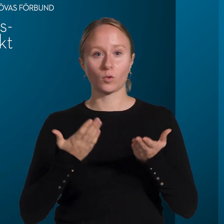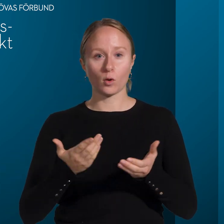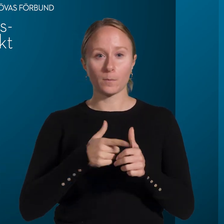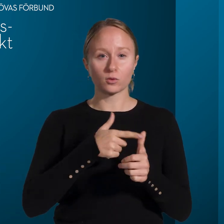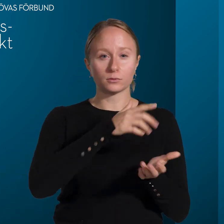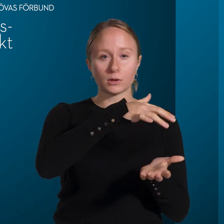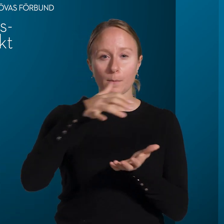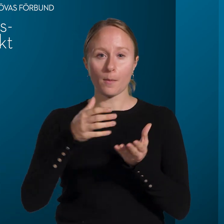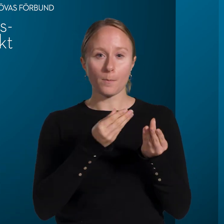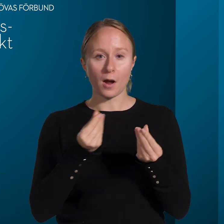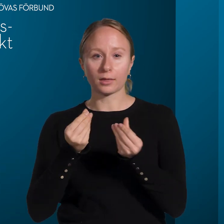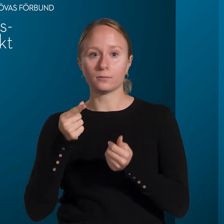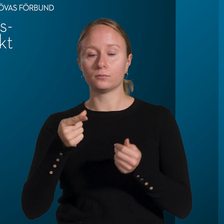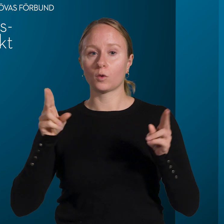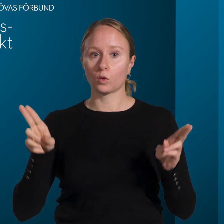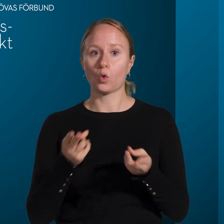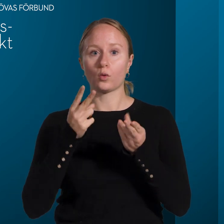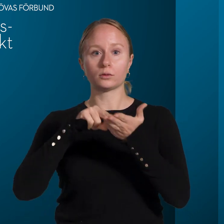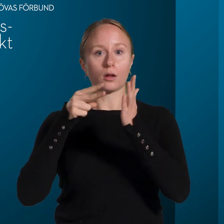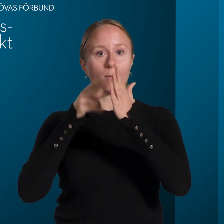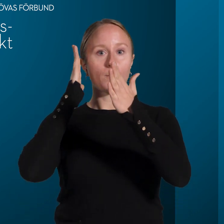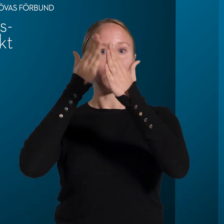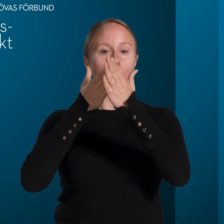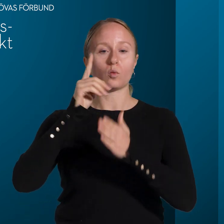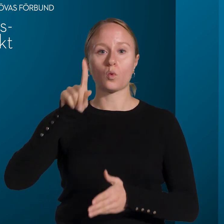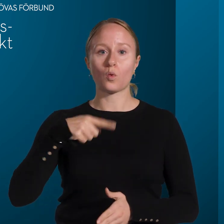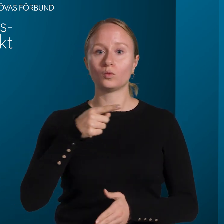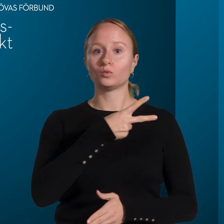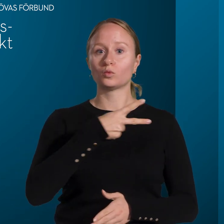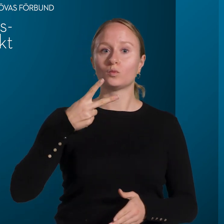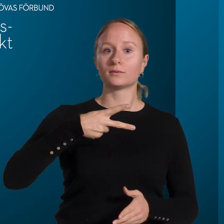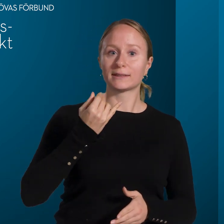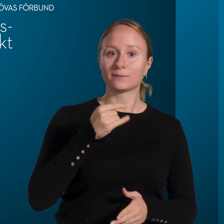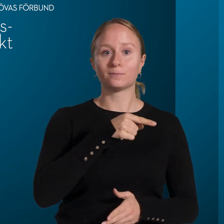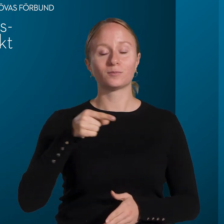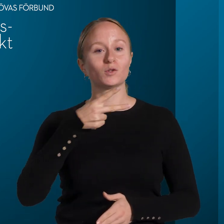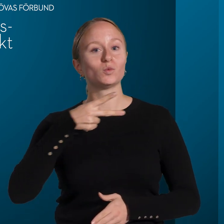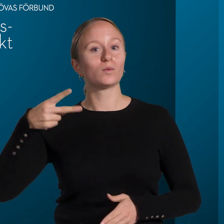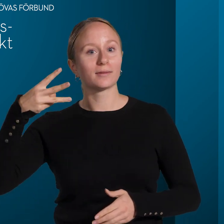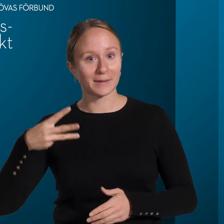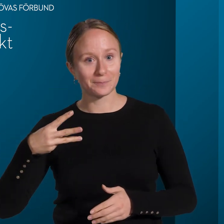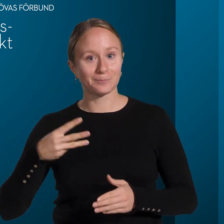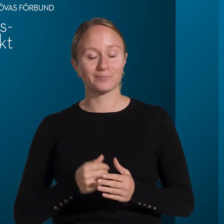Nu är det dags att samla material till de nya strategiska målen för åren 2026–2030.